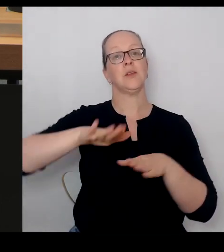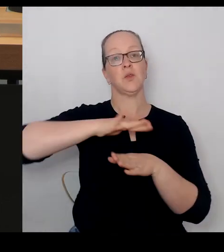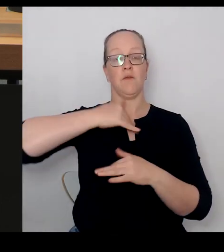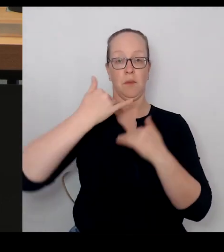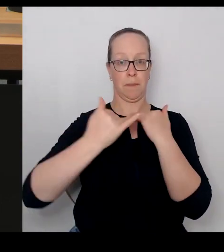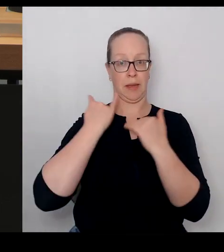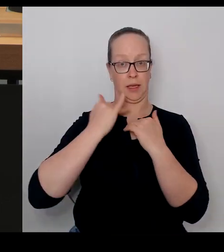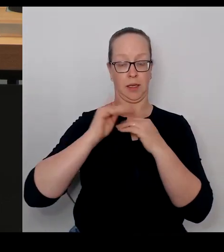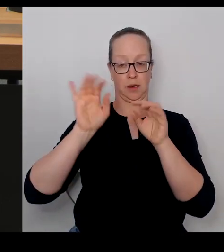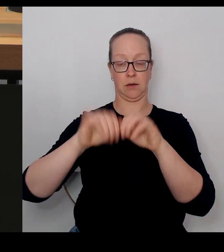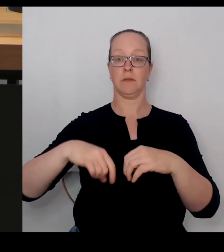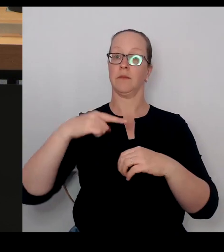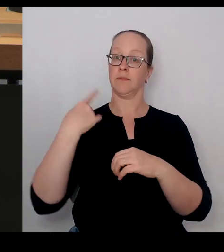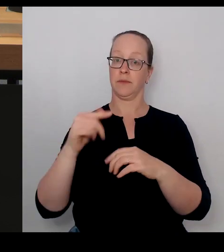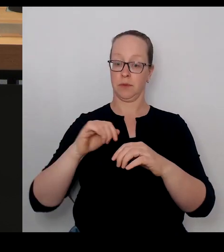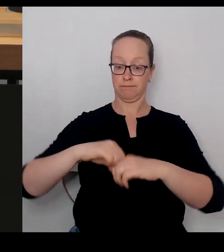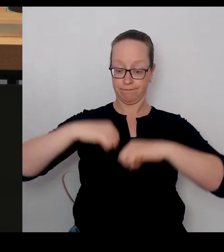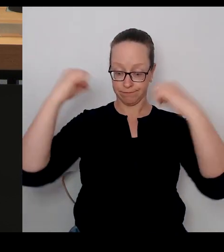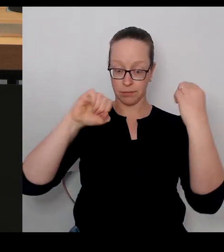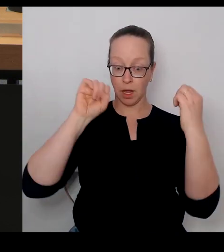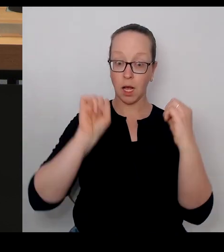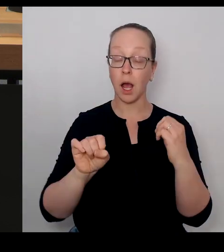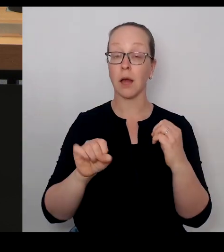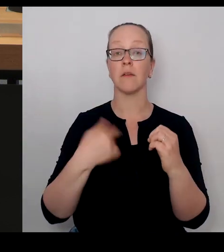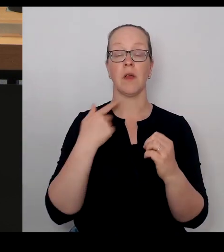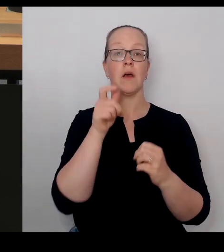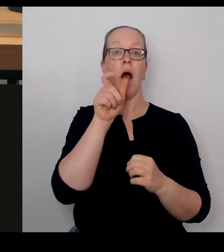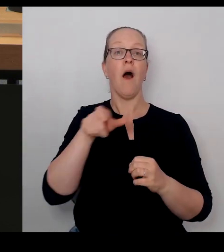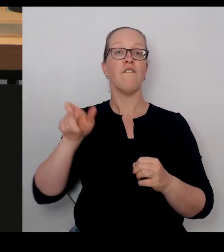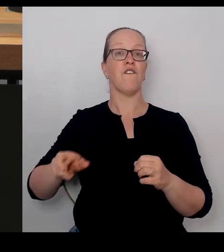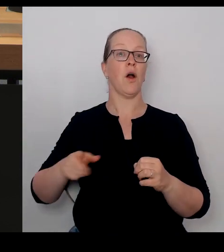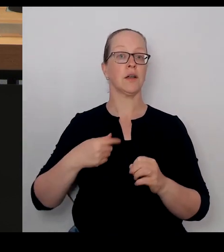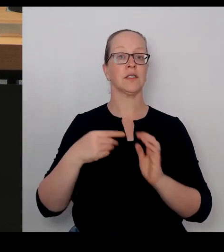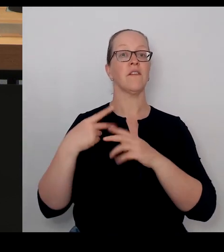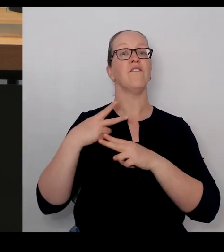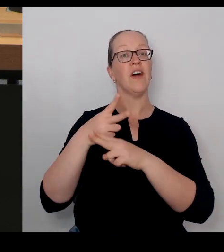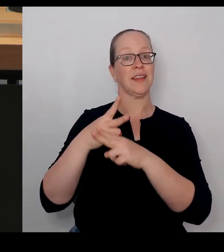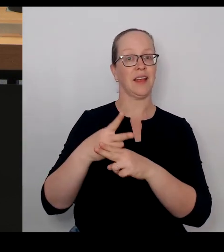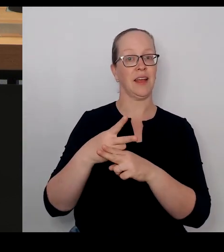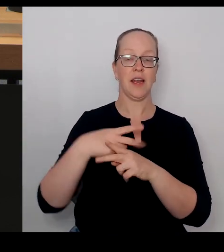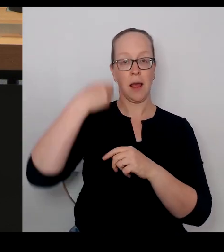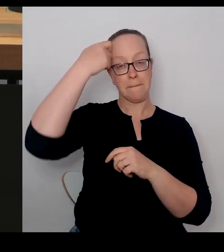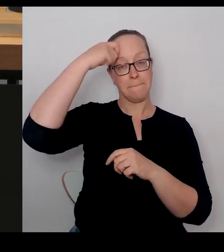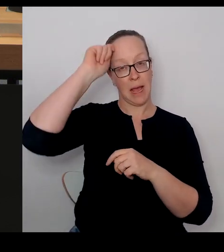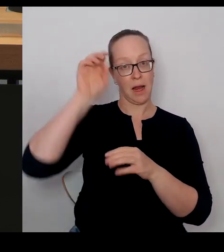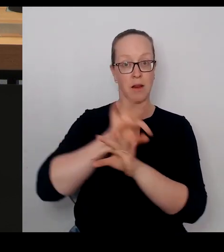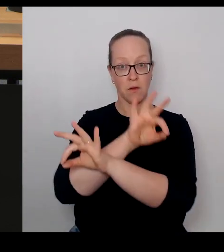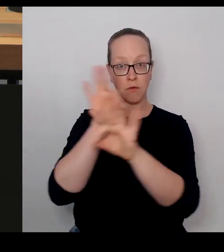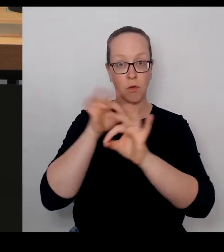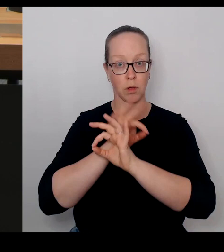Sinne der Bürgerinnen und Bürger Berlins verbessern können. Wir sind allen Berlinerinnen und Berlinern gegenüber verpflichtet,